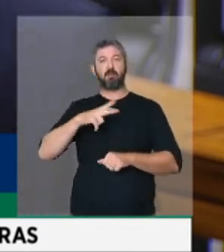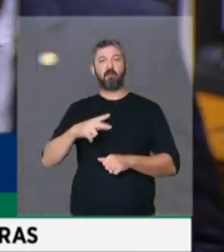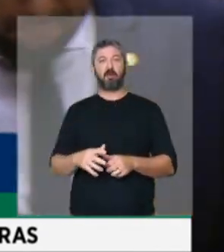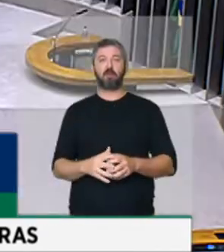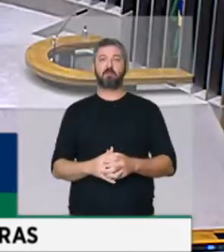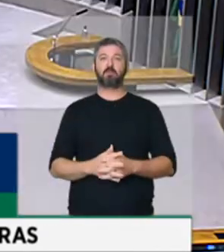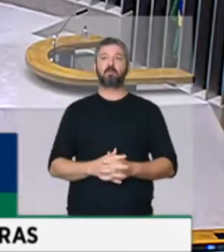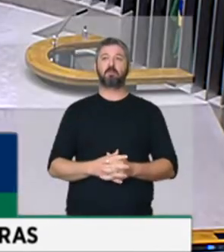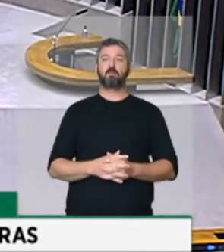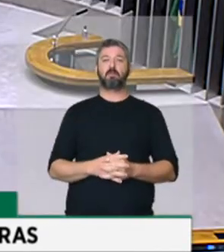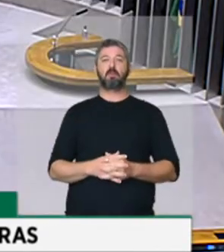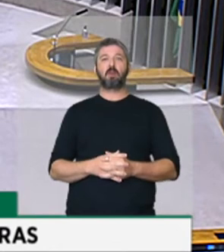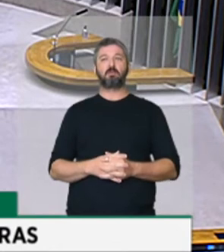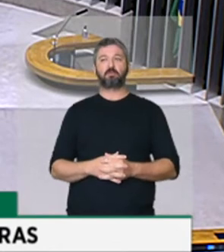PÁTRIA BRASILEIRA. SIM PARA A